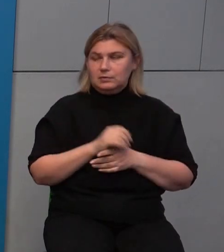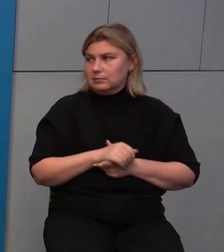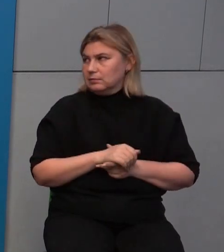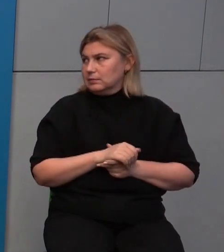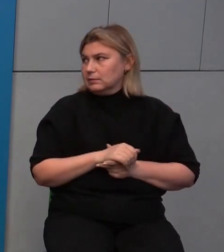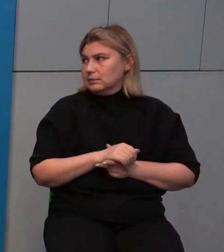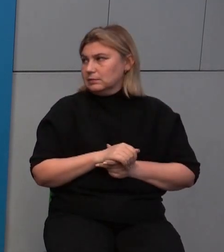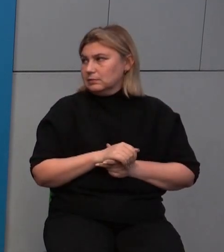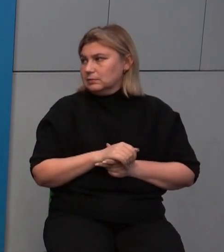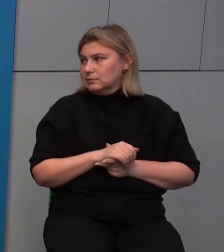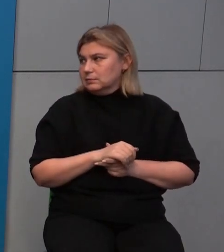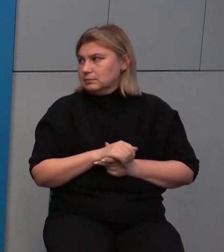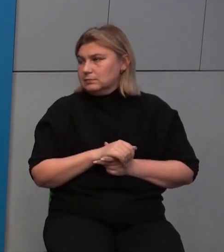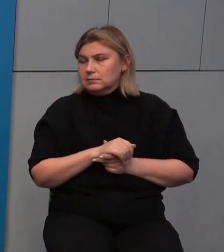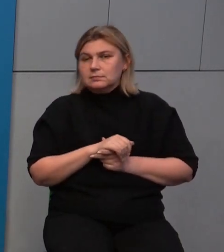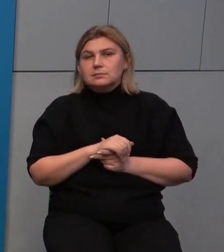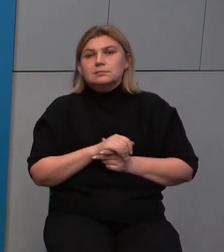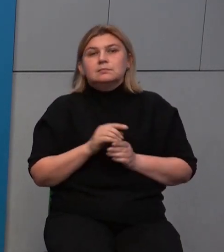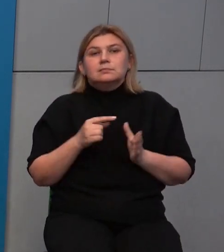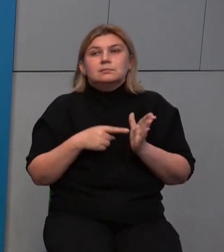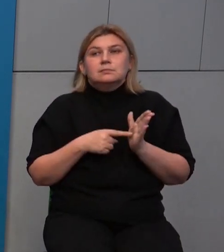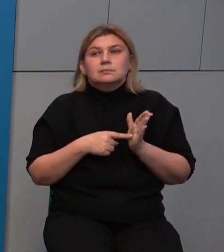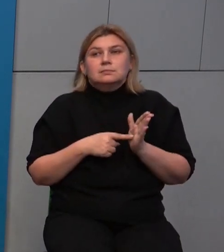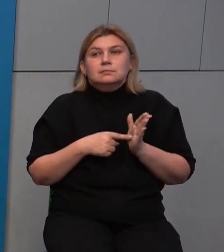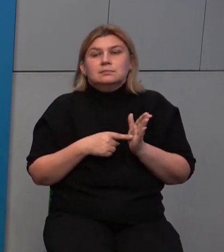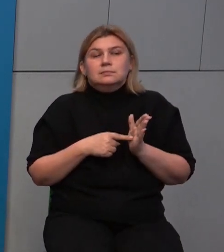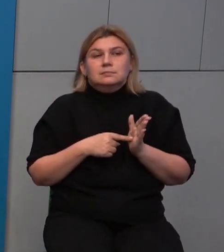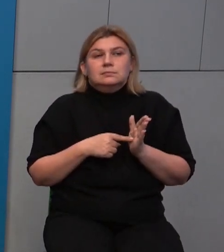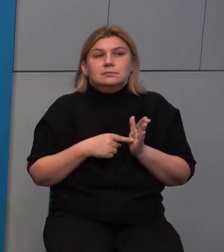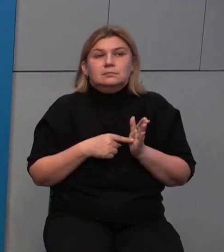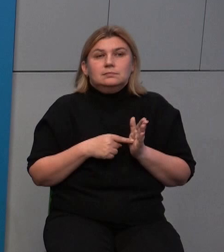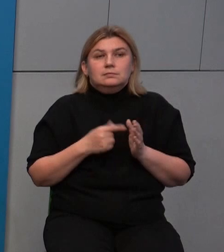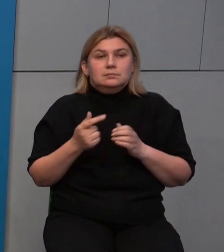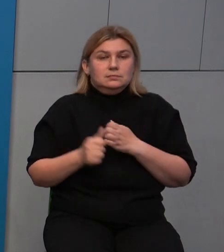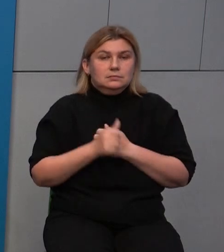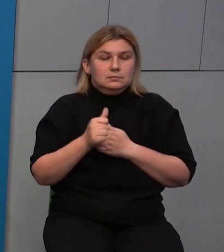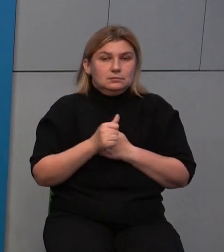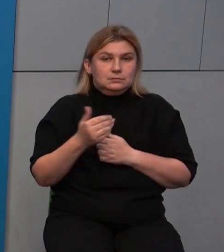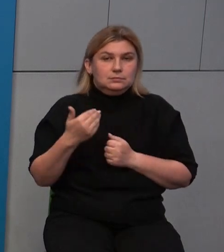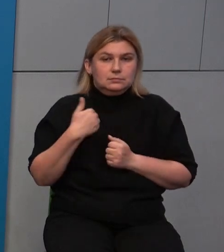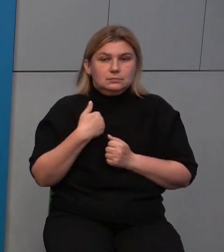Natomiast tego typu dokumenty były tam,